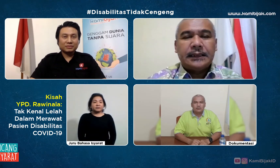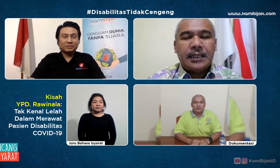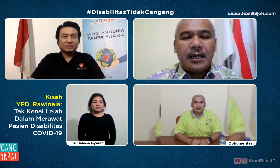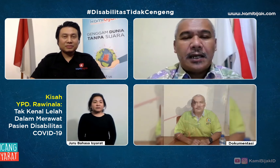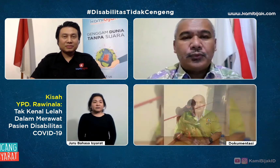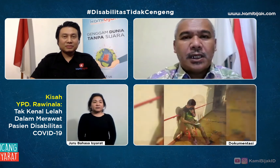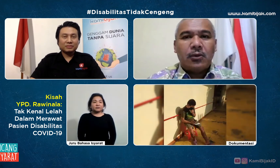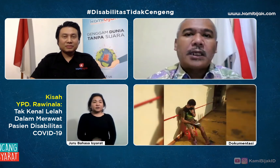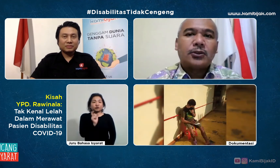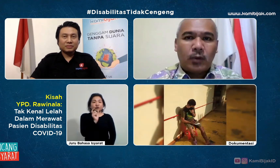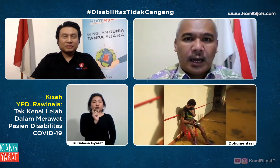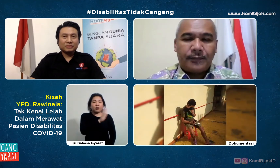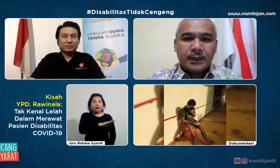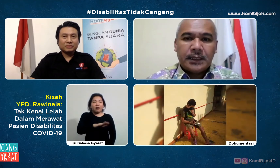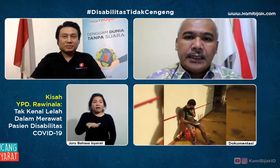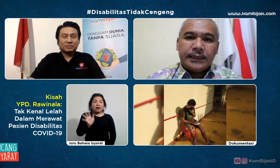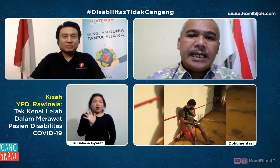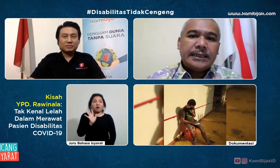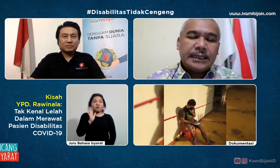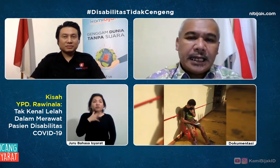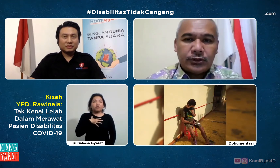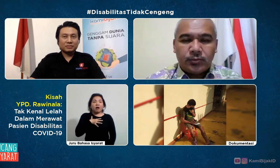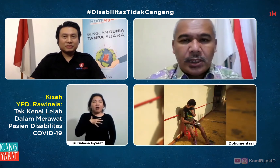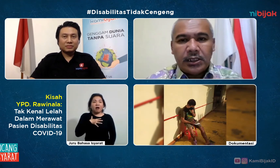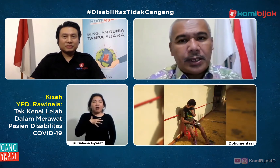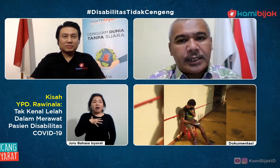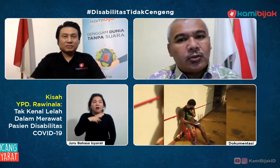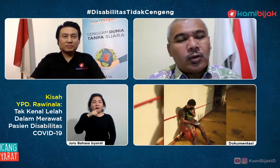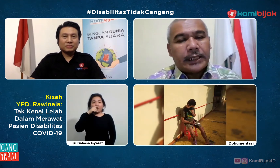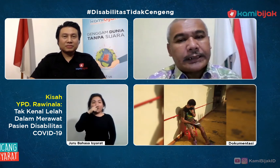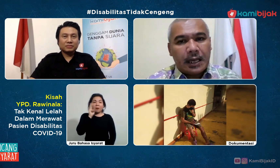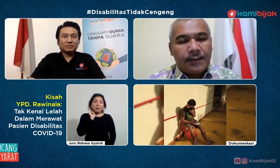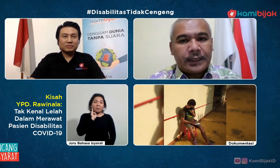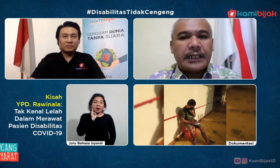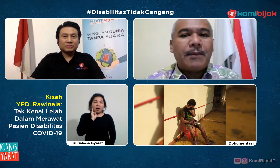yang tidak punya orang tua idealnya di harus kembali kepada keluarga.